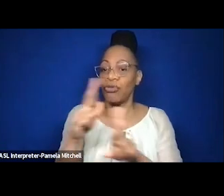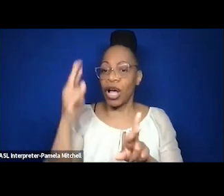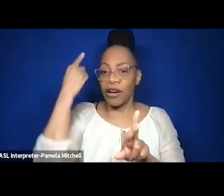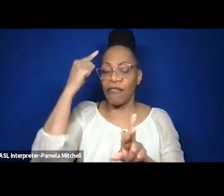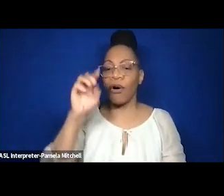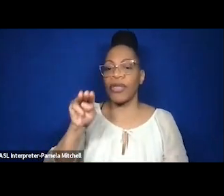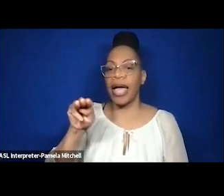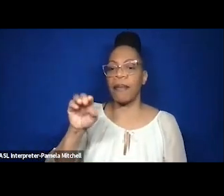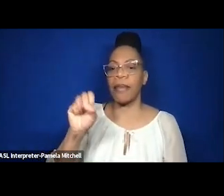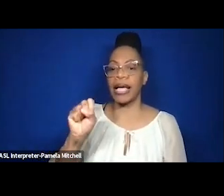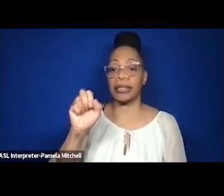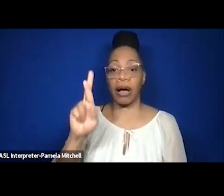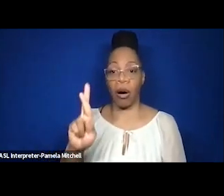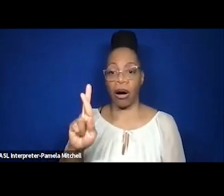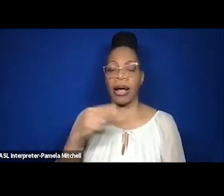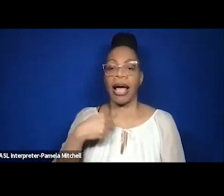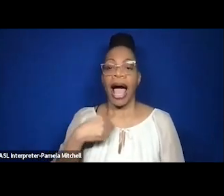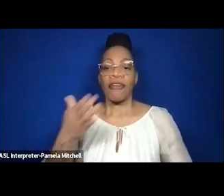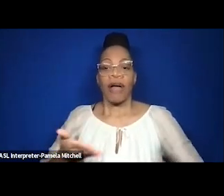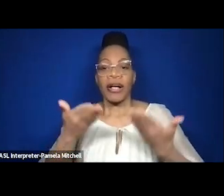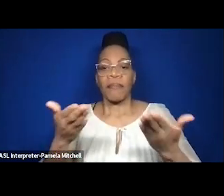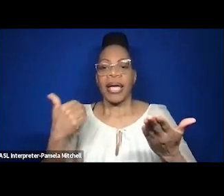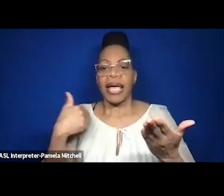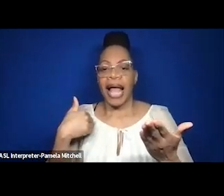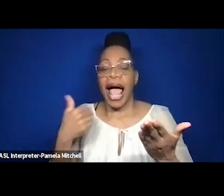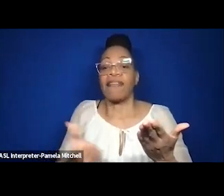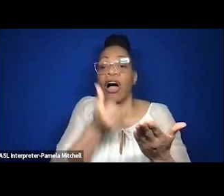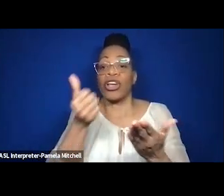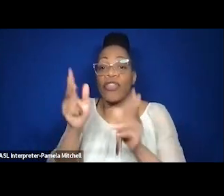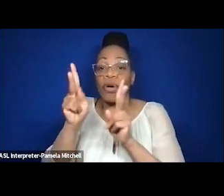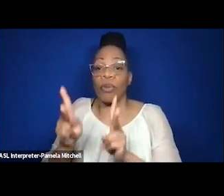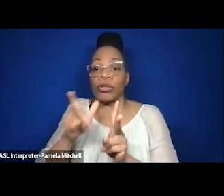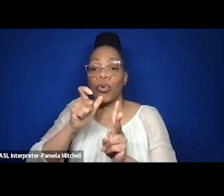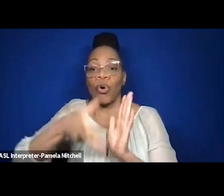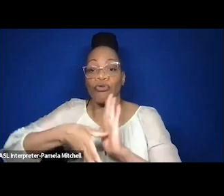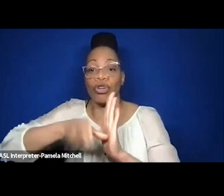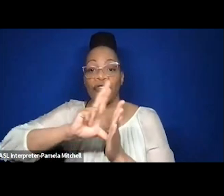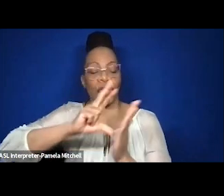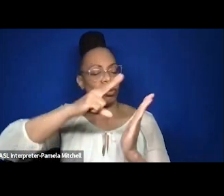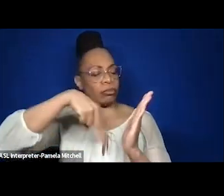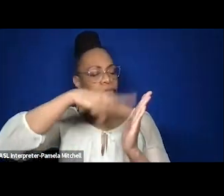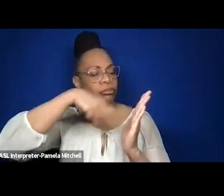Recomiendo tener un par de ojos adicionales para revisar tu trabajo y que sean brutalmente honestos.